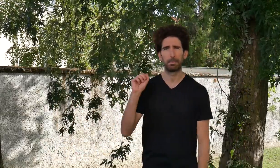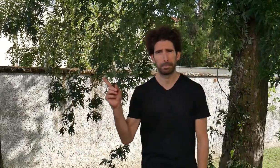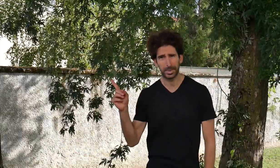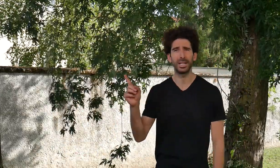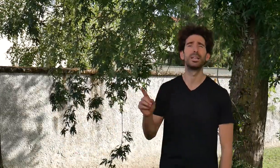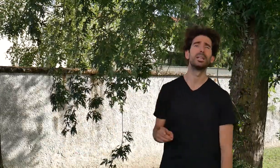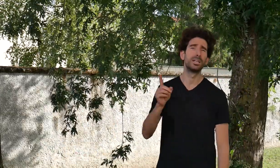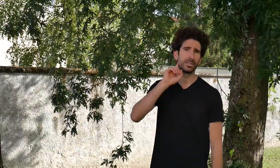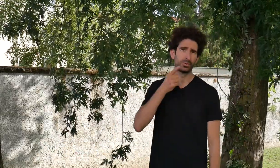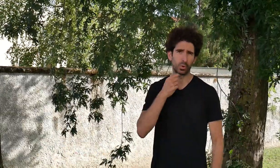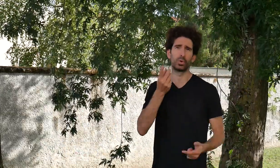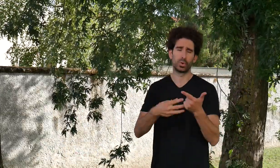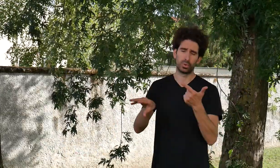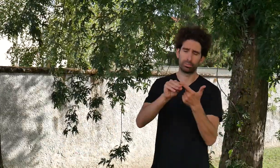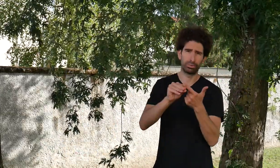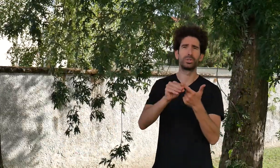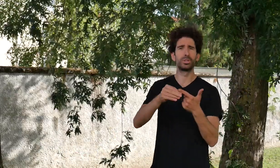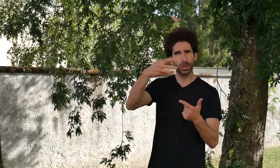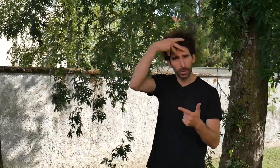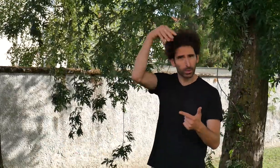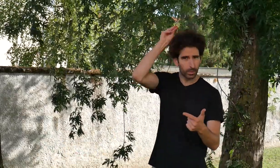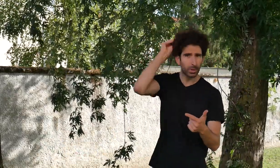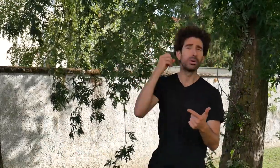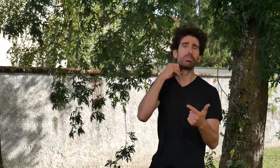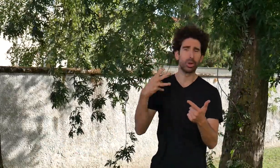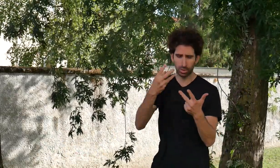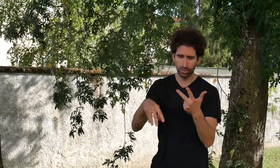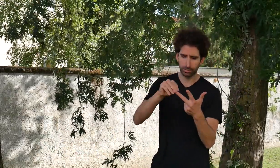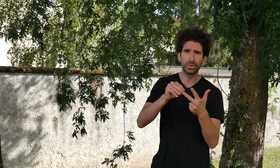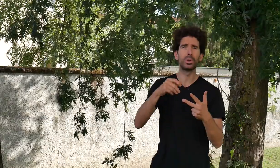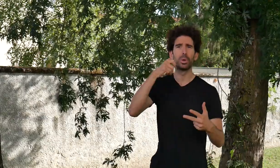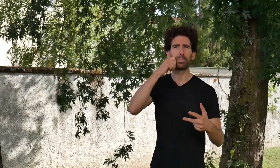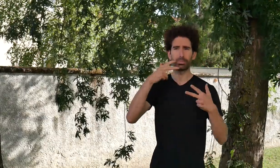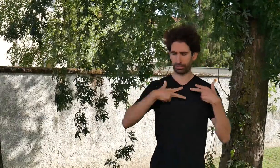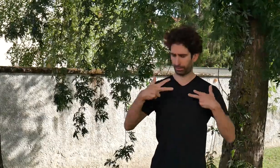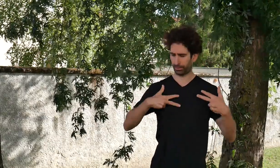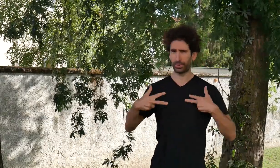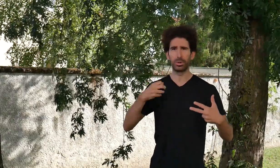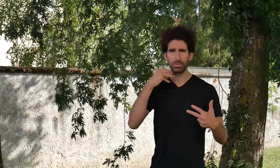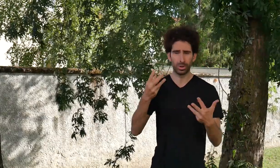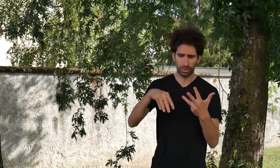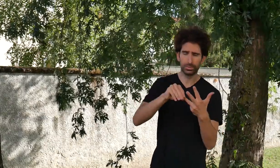Cette maladie provoque une surdité, une mèche blanche, des tâches blanches sur la peau